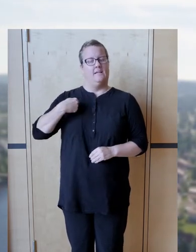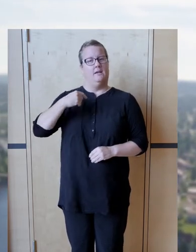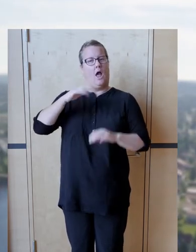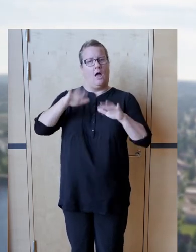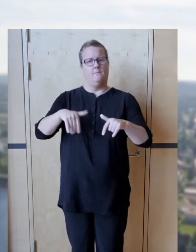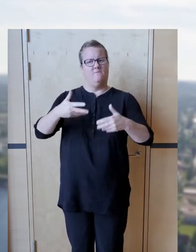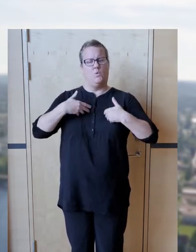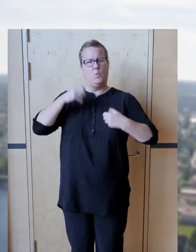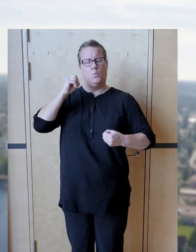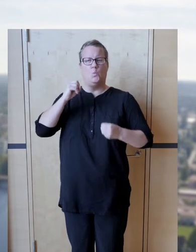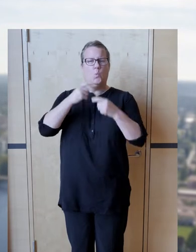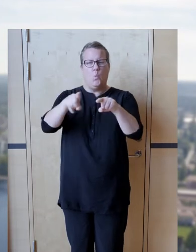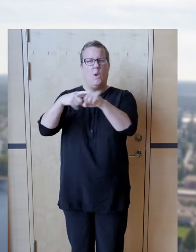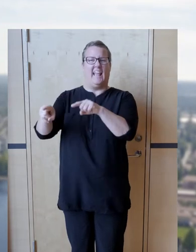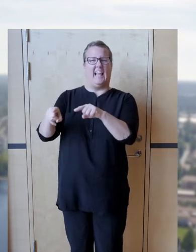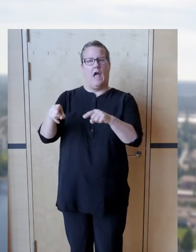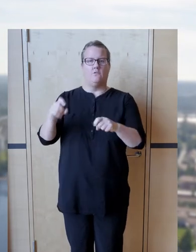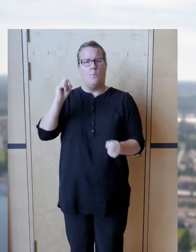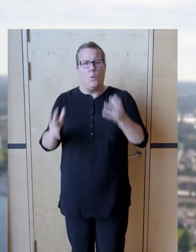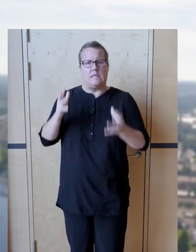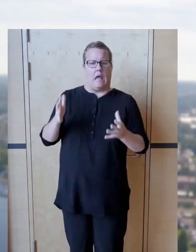Vilket andra också påtalat den har ena sidan